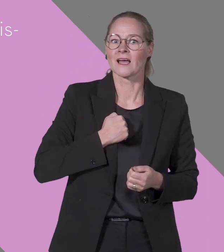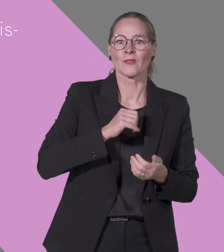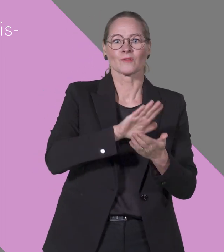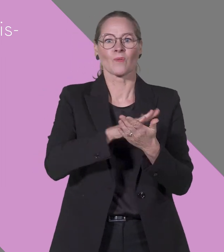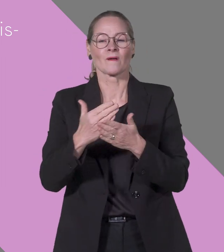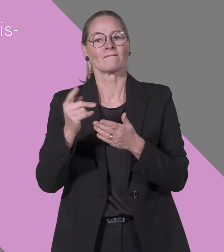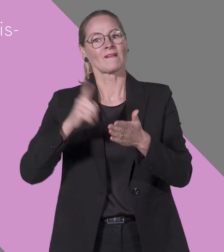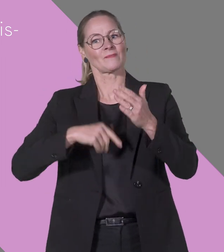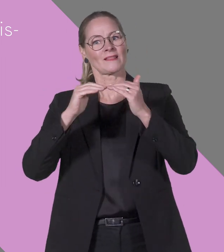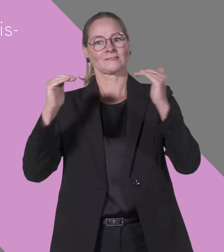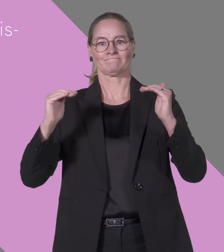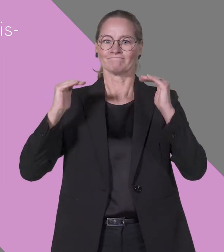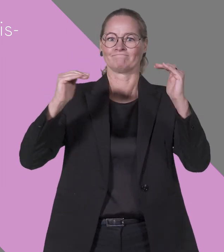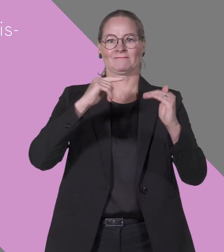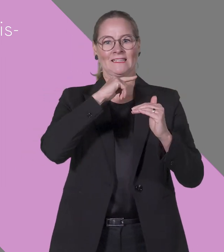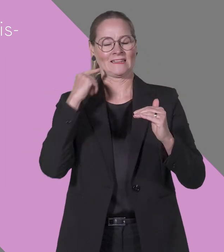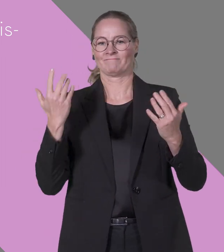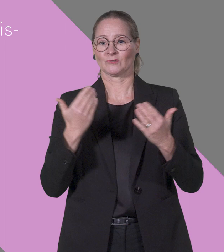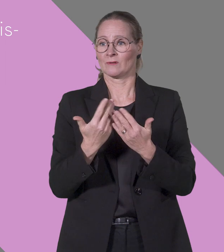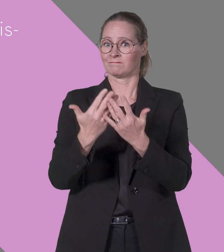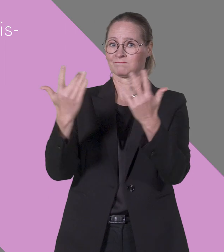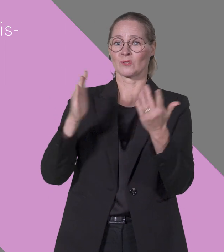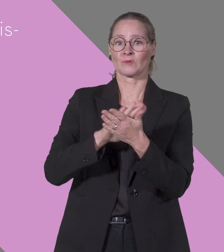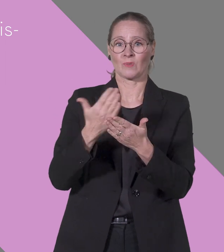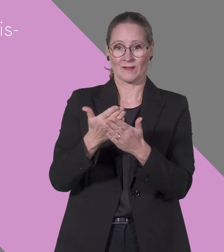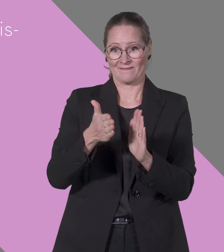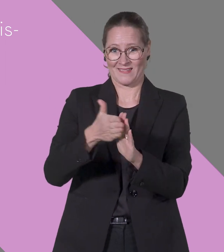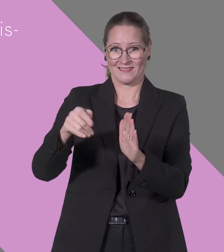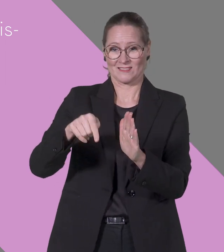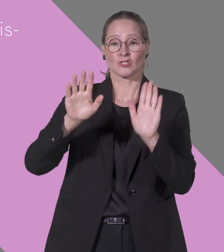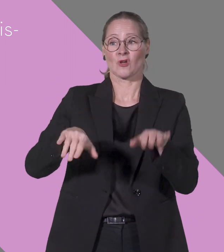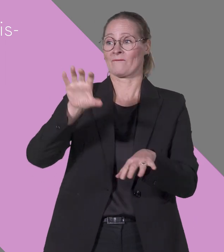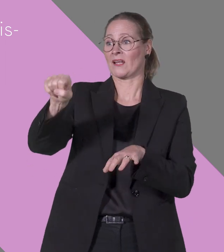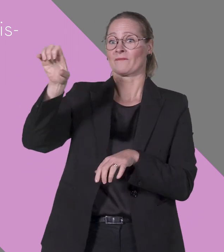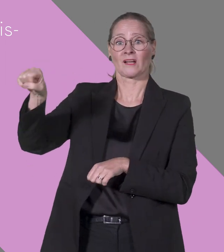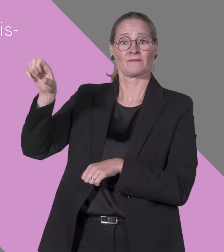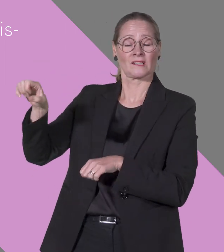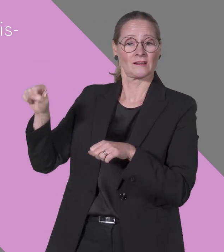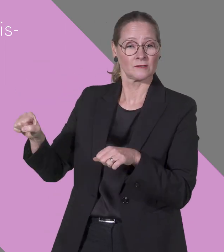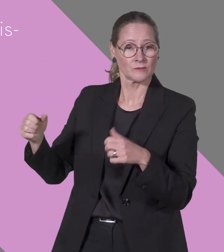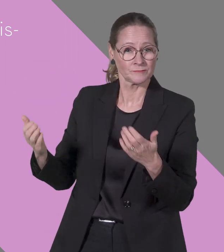tulkkauksen vaatimustasoa riittävästi huomioon, - sillä monet tulkeista ovat tässä vaiheessa jo varattuja.